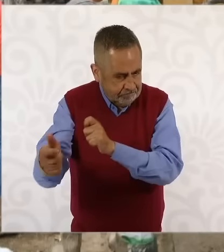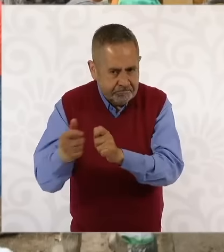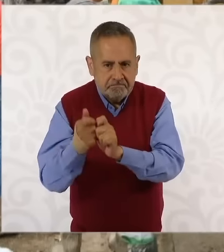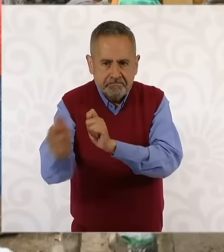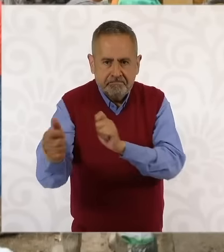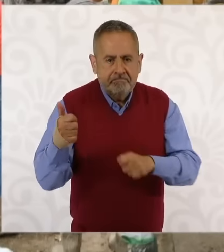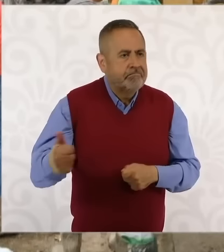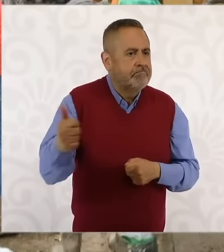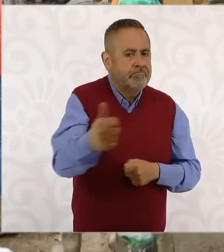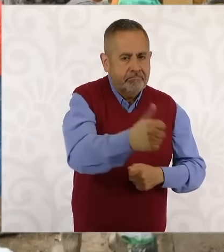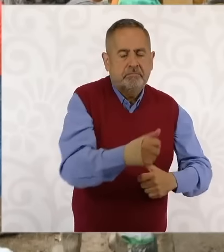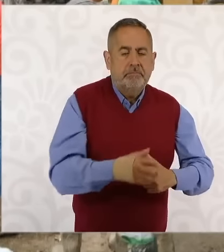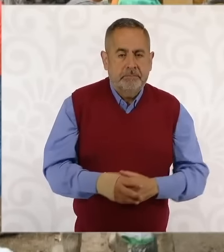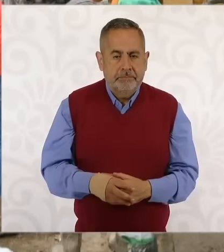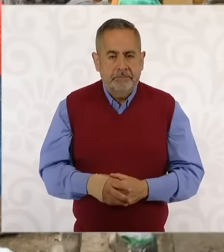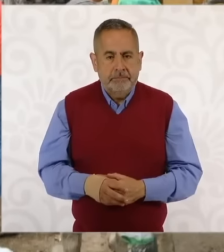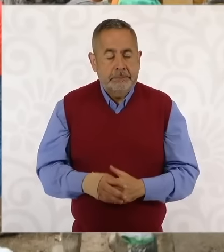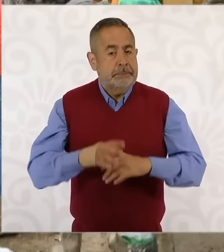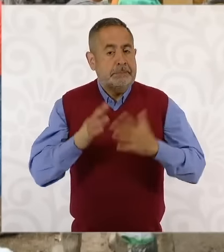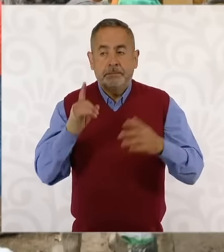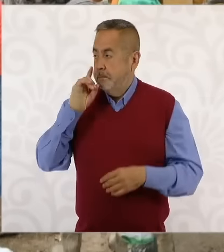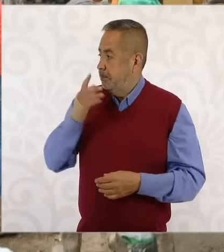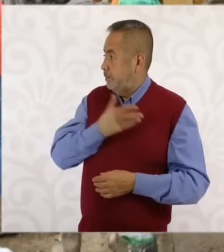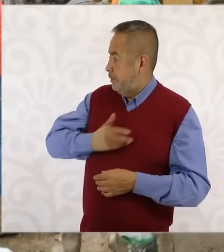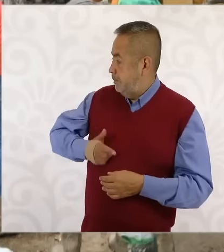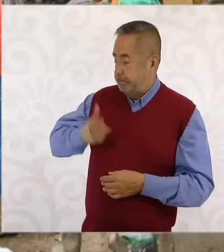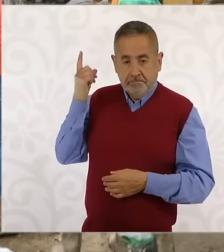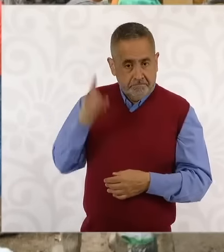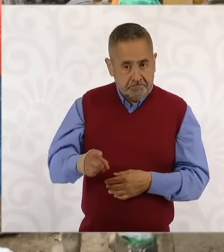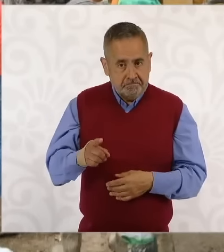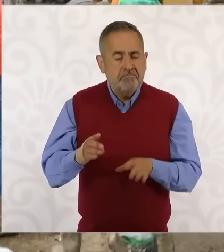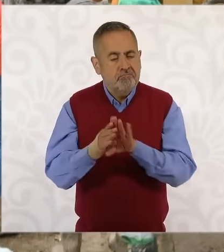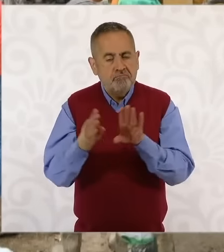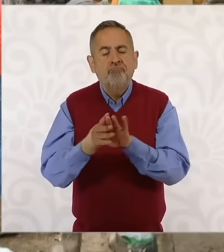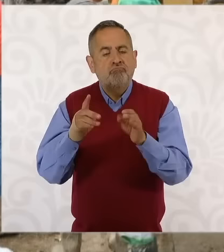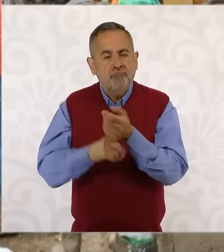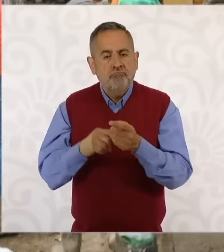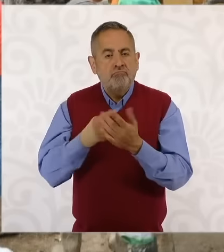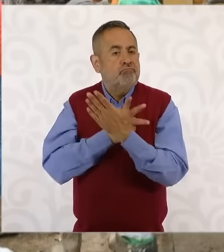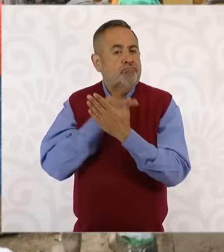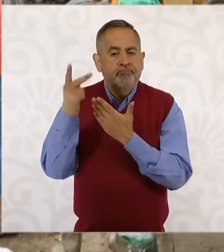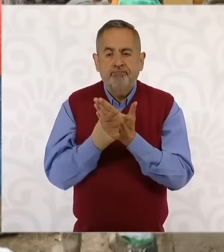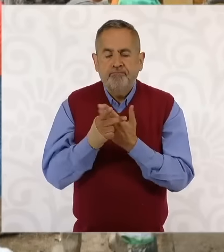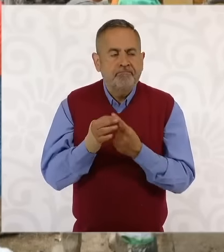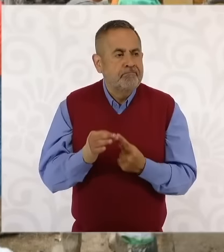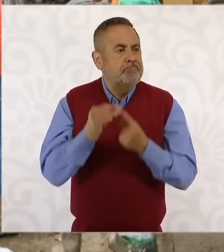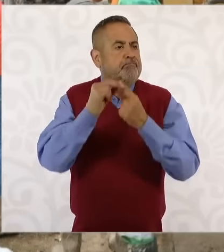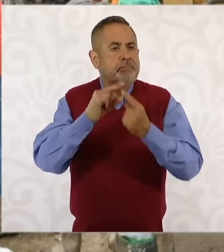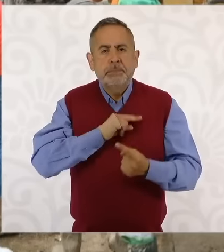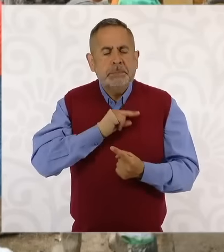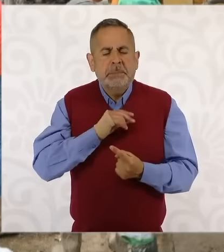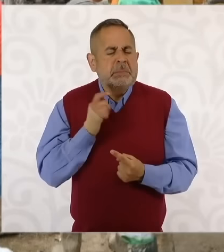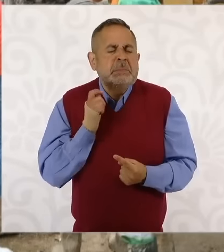se estableció por parte de la presidenta eh un programa especial para este momento eh que le